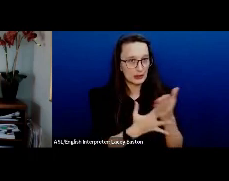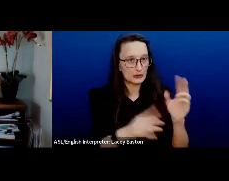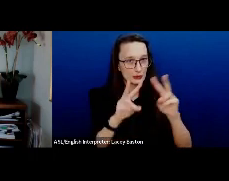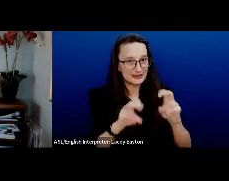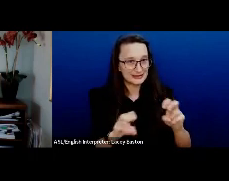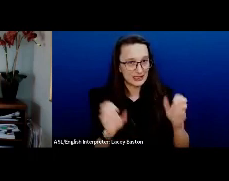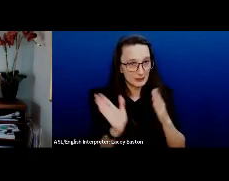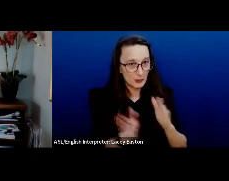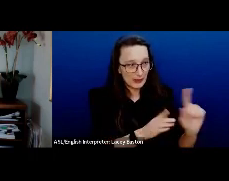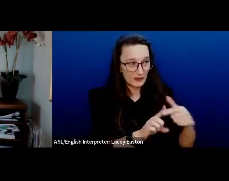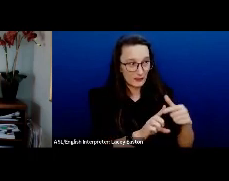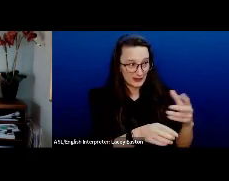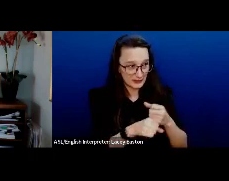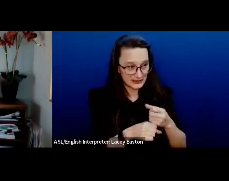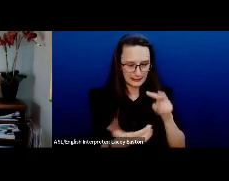entienden todas las areas en las que la escuela estara evauluando a su hijo